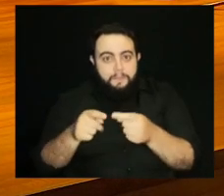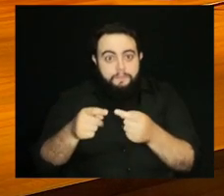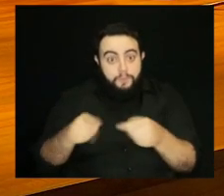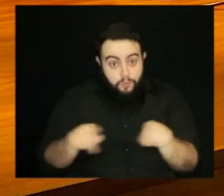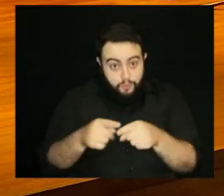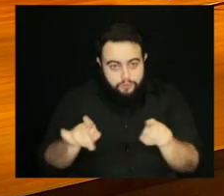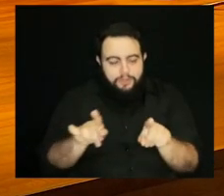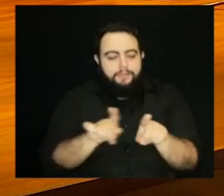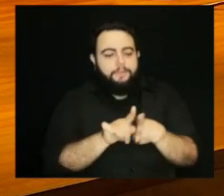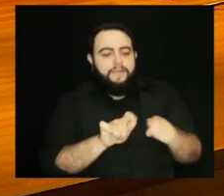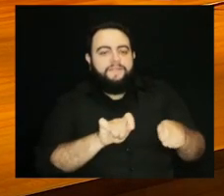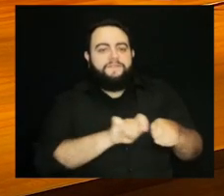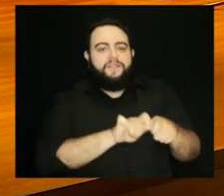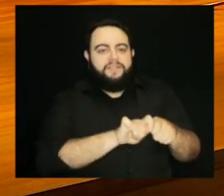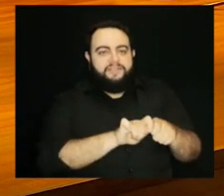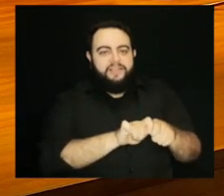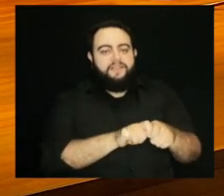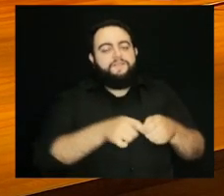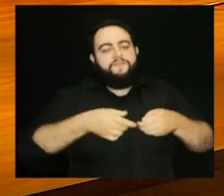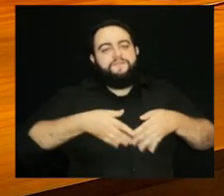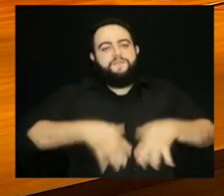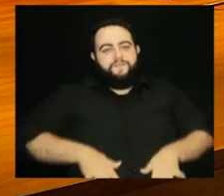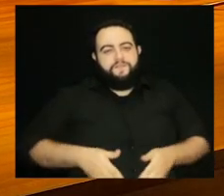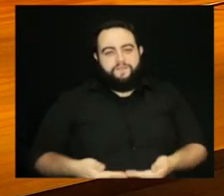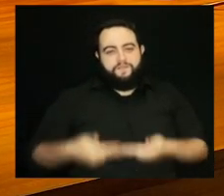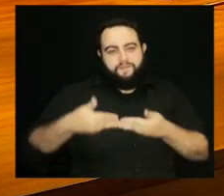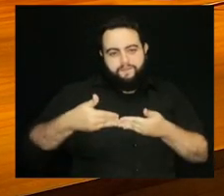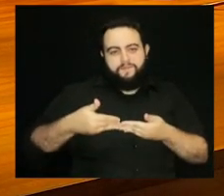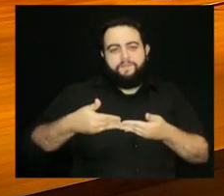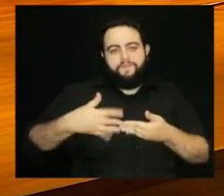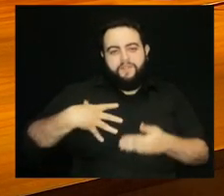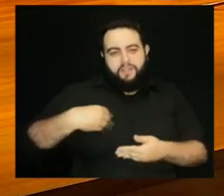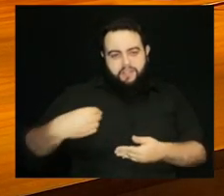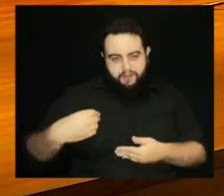as famílias tinham pelo menos 10 filhos, então isso aí cresceu muito rapidamente. E a cidade